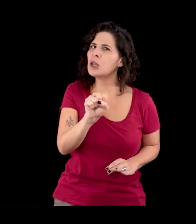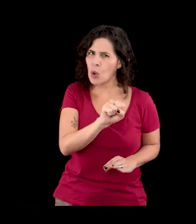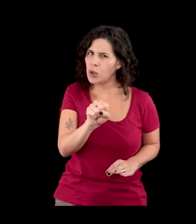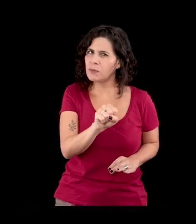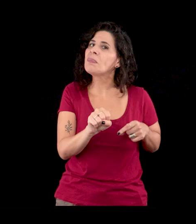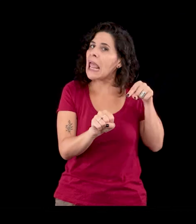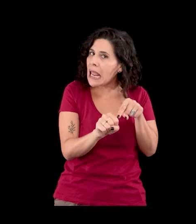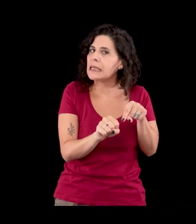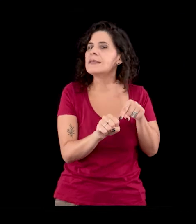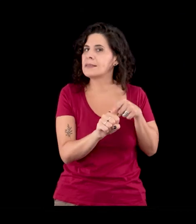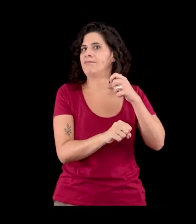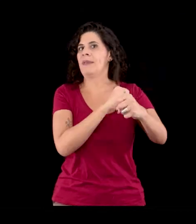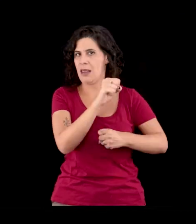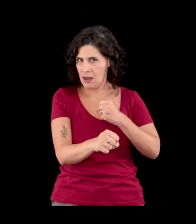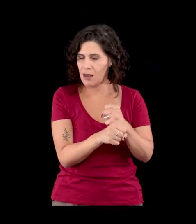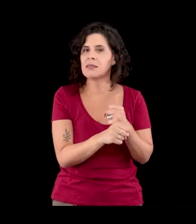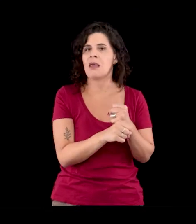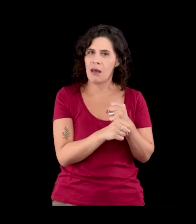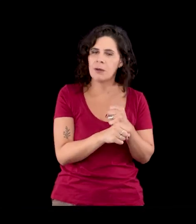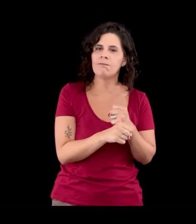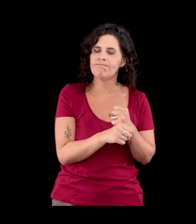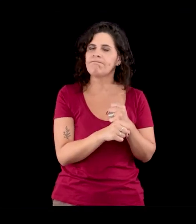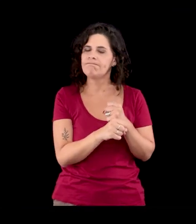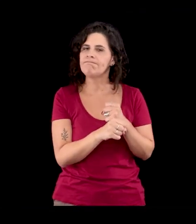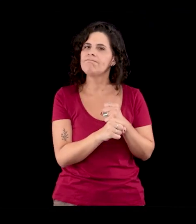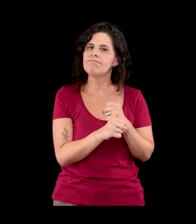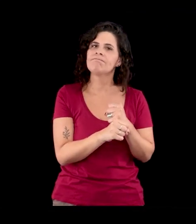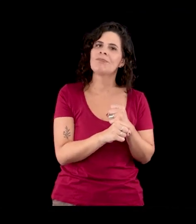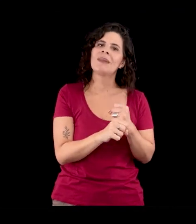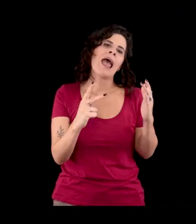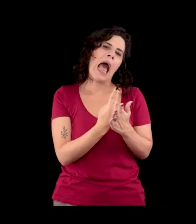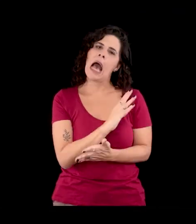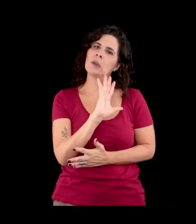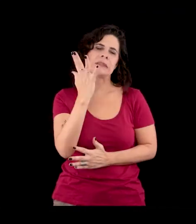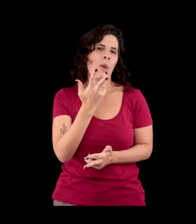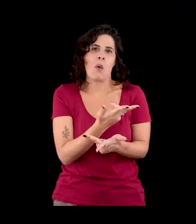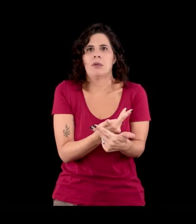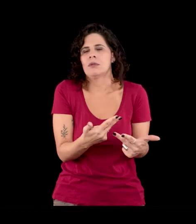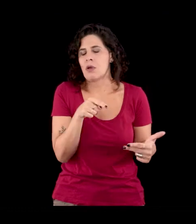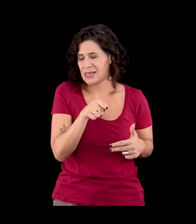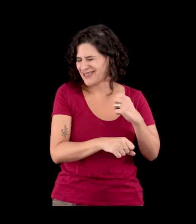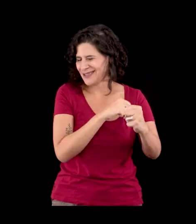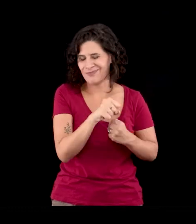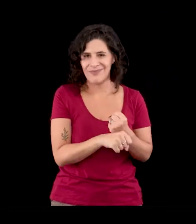foi em 1988, aliás com coisas que aconteceram comigo.